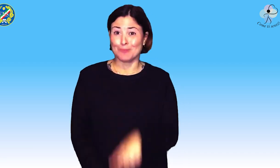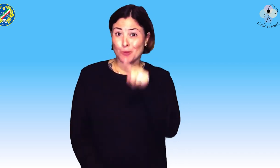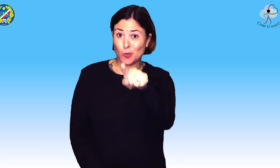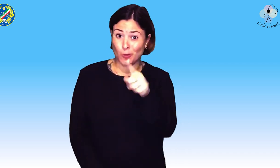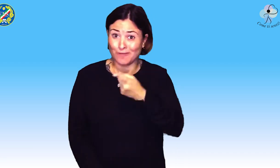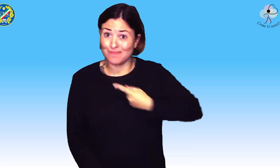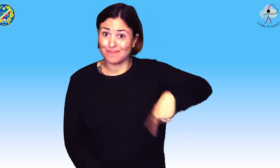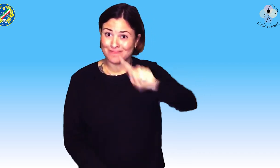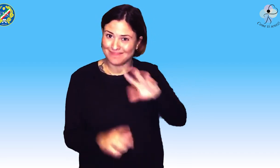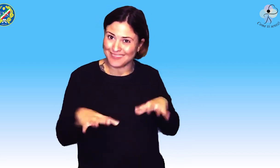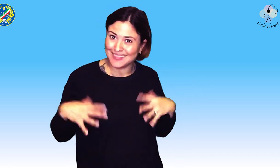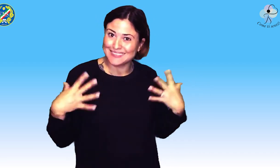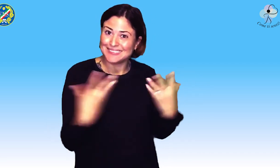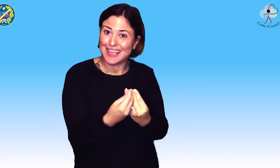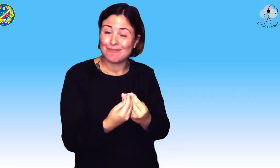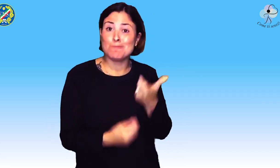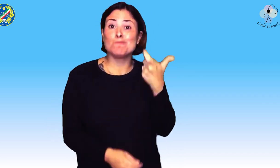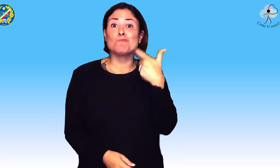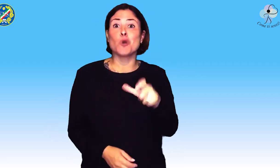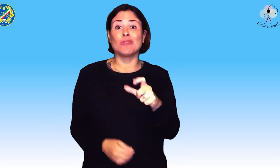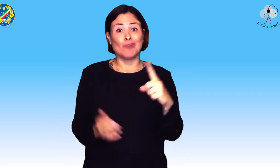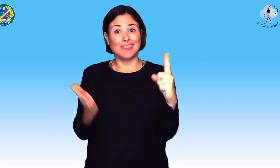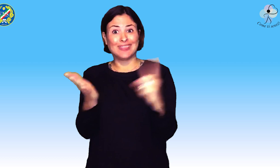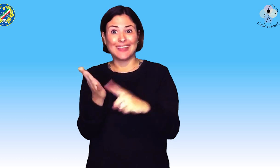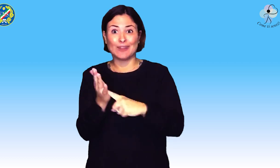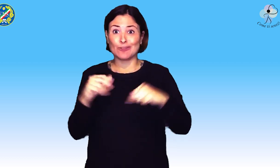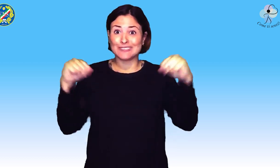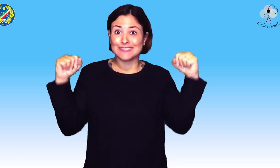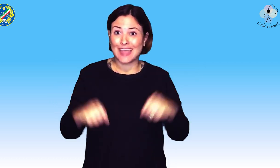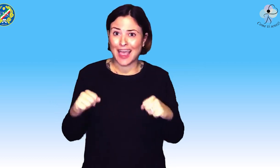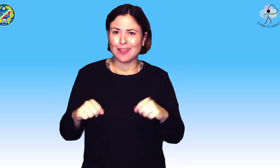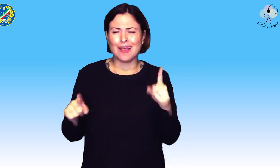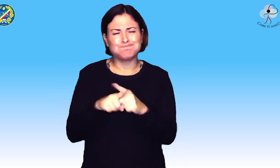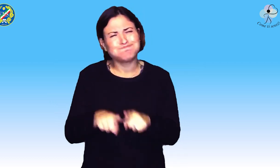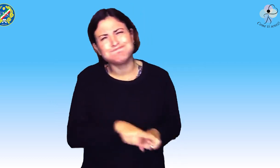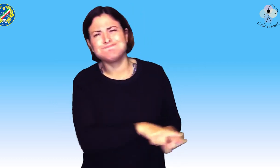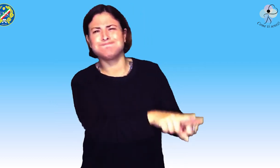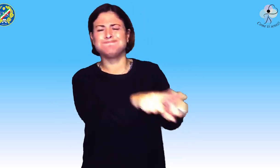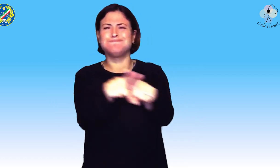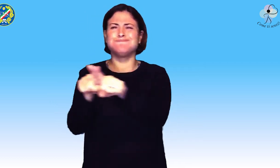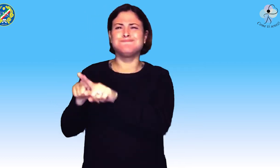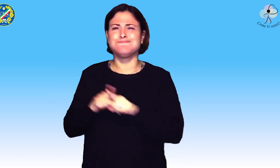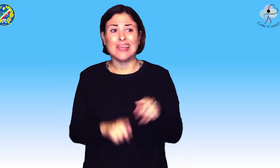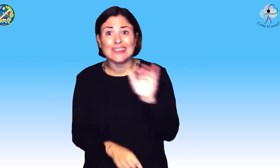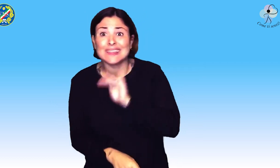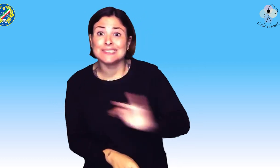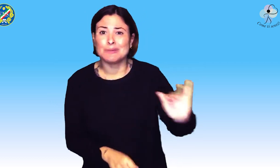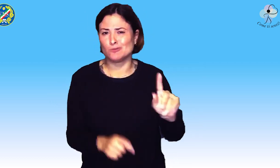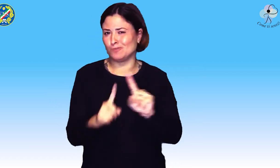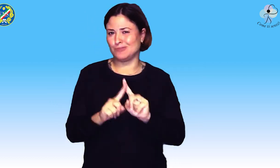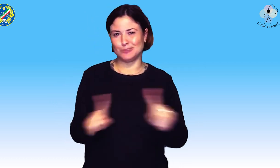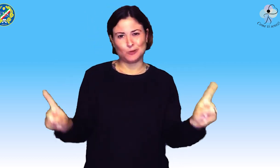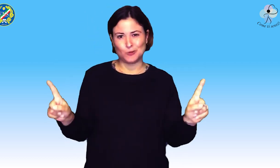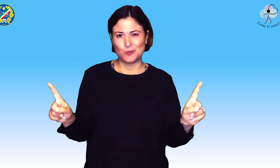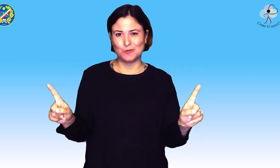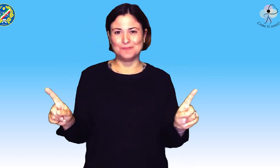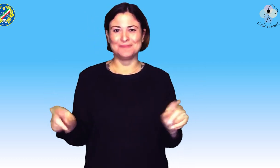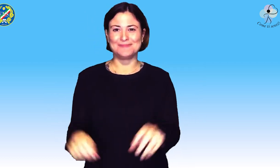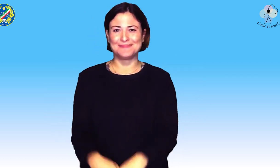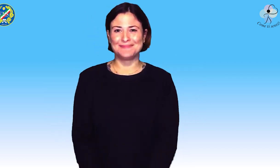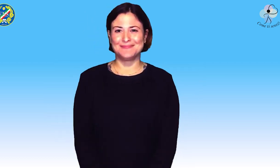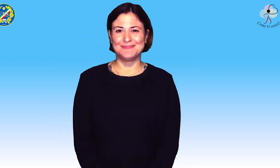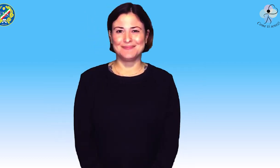Unisciti a noi, perché il diritto alla salute deve essere garantito a TUTTI senza discriminazioni!